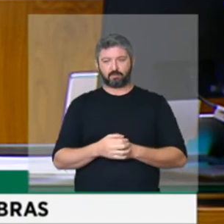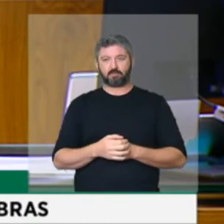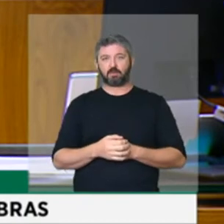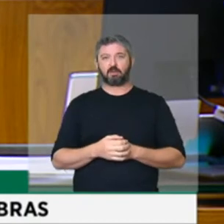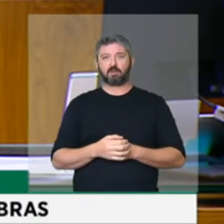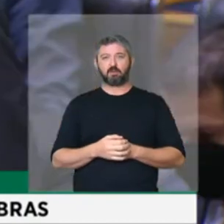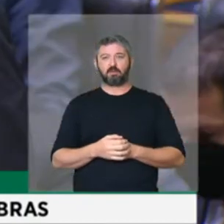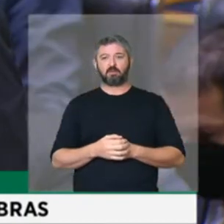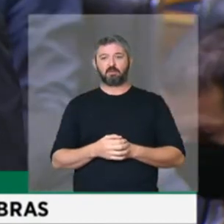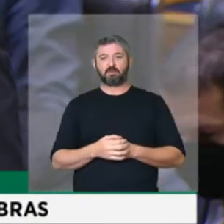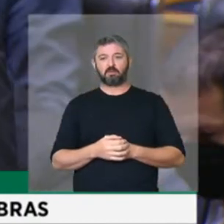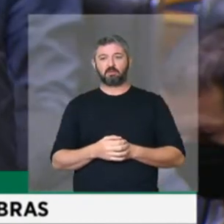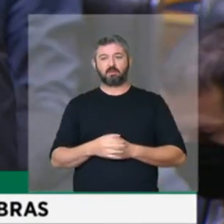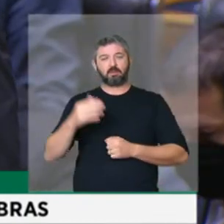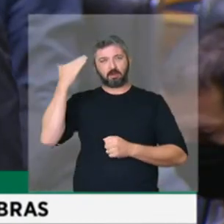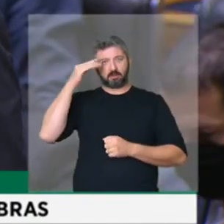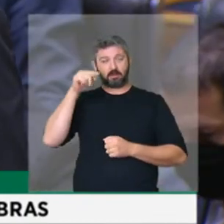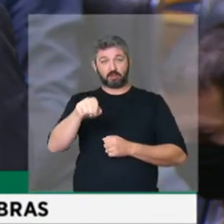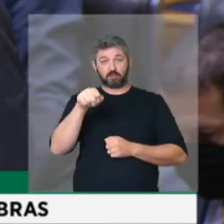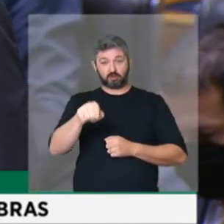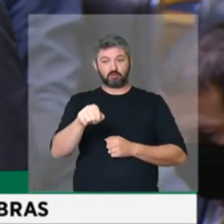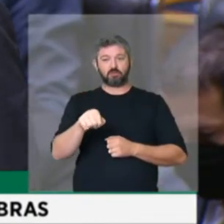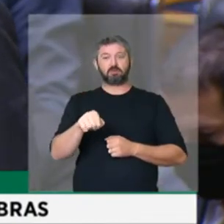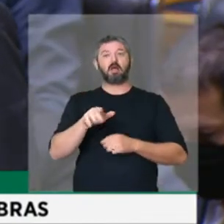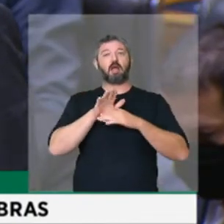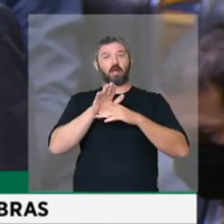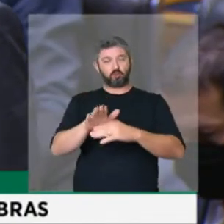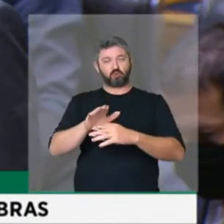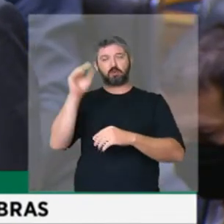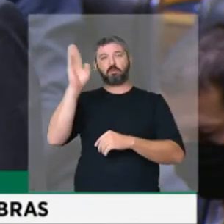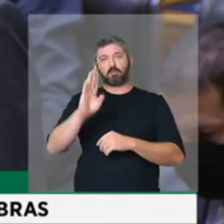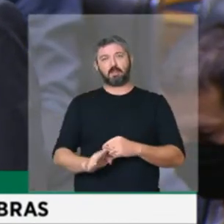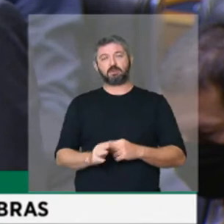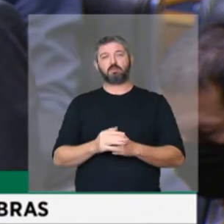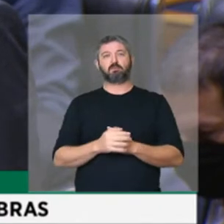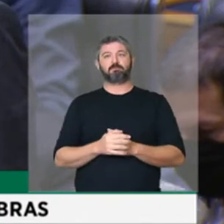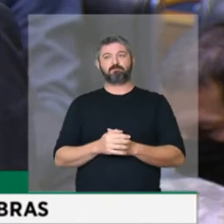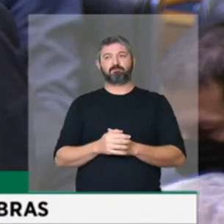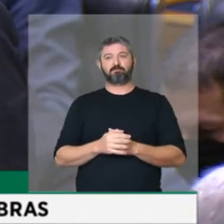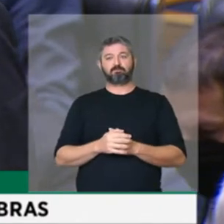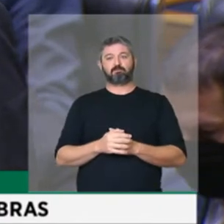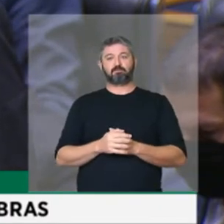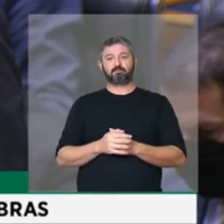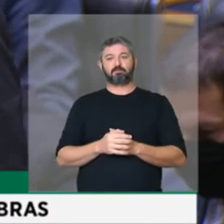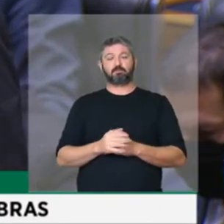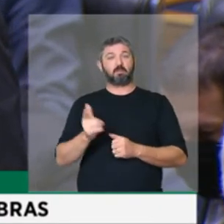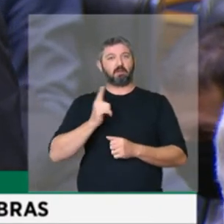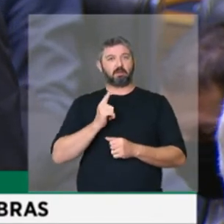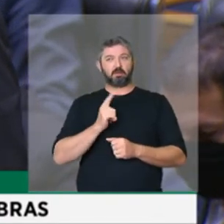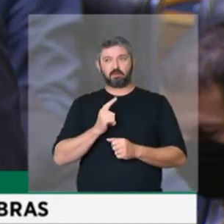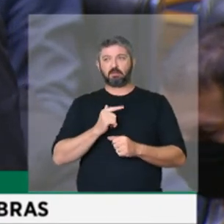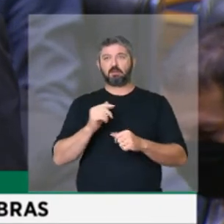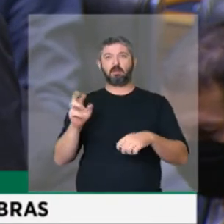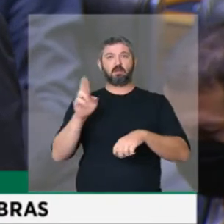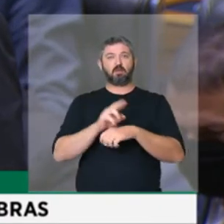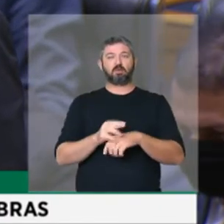DEPUTADO? -- [DEPUTADO]: PRESIDENTE, O GOVERNO... ESTA MATÉRIA AJUDA O BRASIL, TEMOS RECURSOS AQUI, BILHÕES PARA